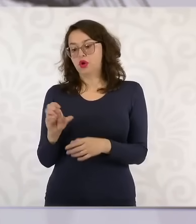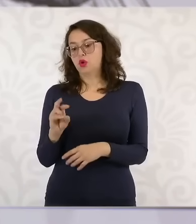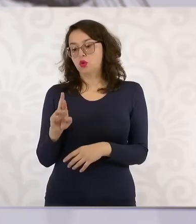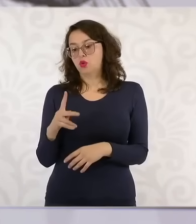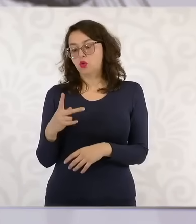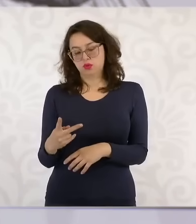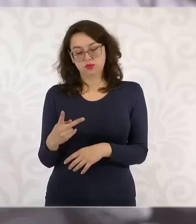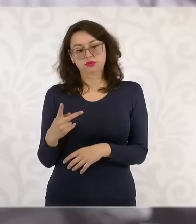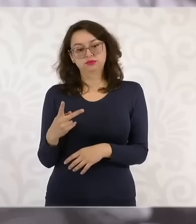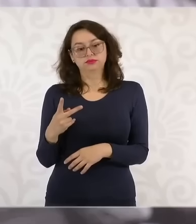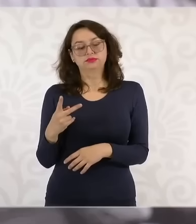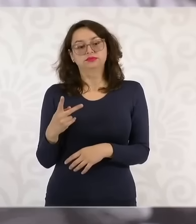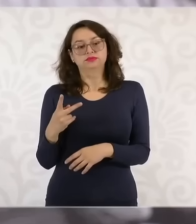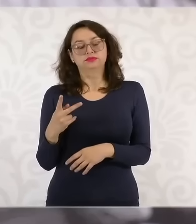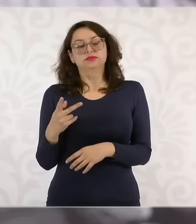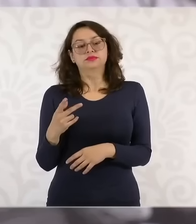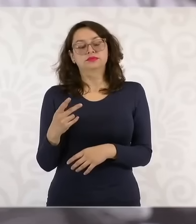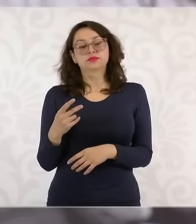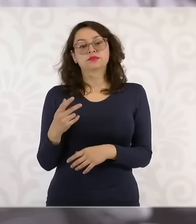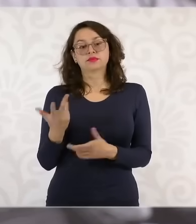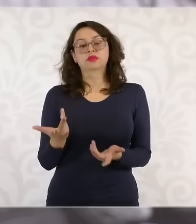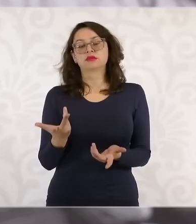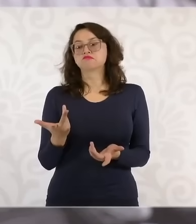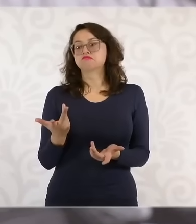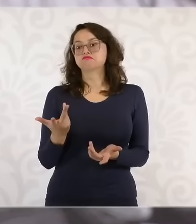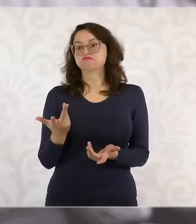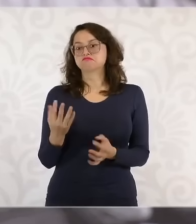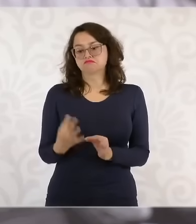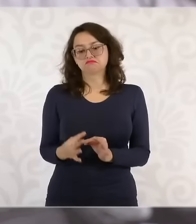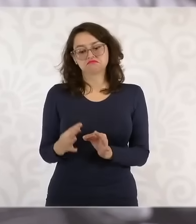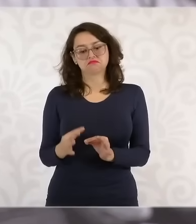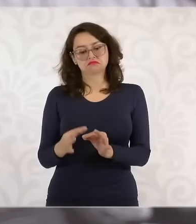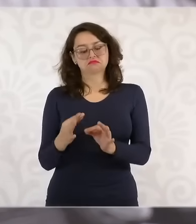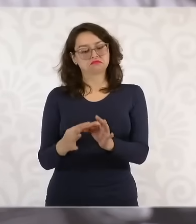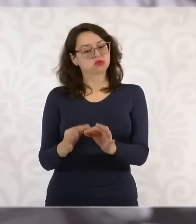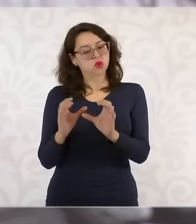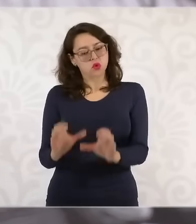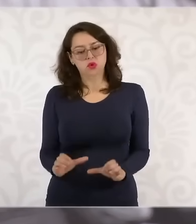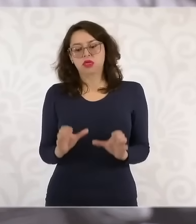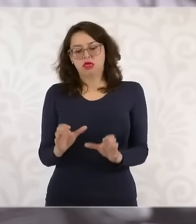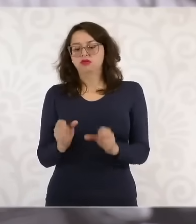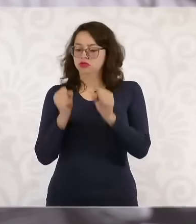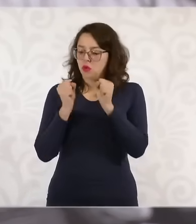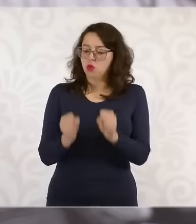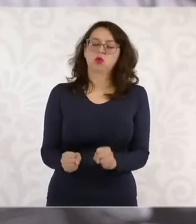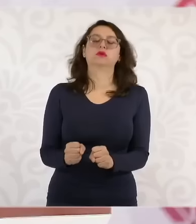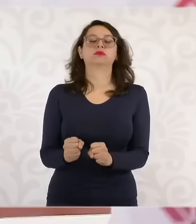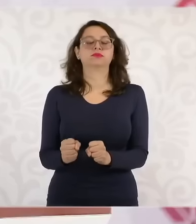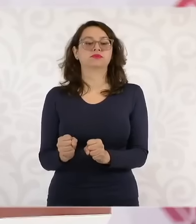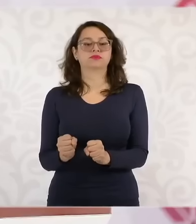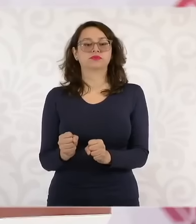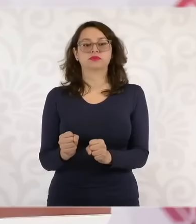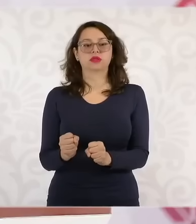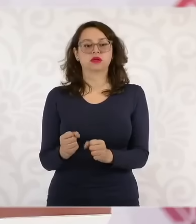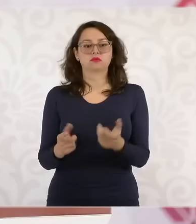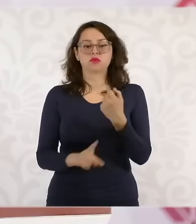la CURP, eh lo está haciendo de manera adecuada, con mucha certeza y que no hay eh ningún problema.